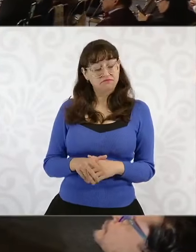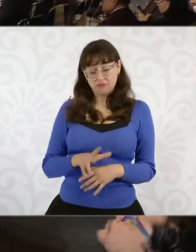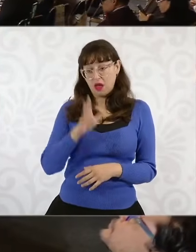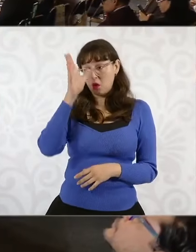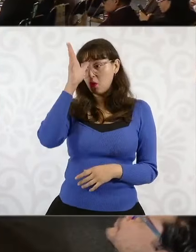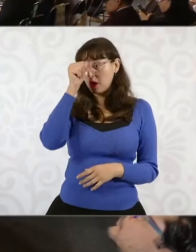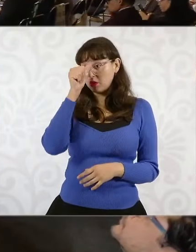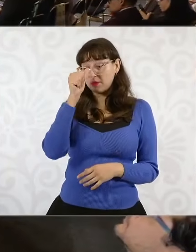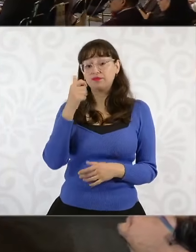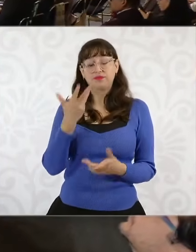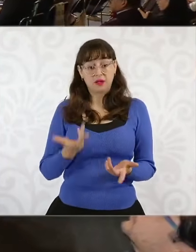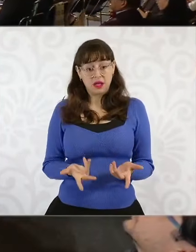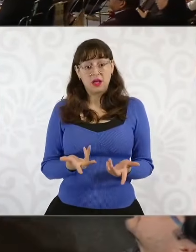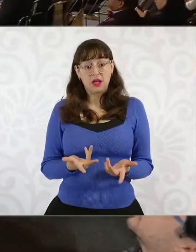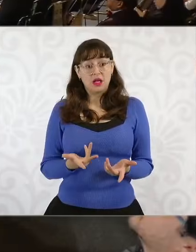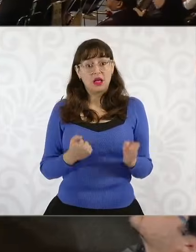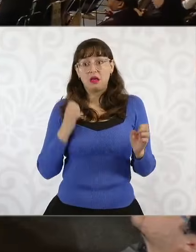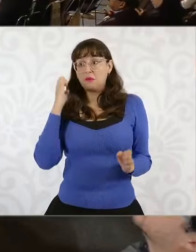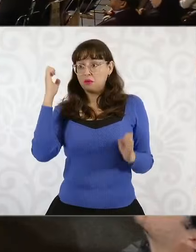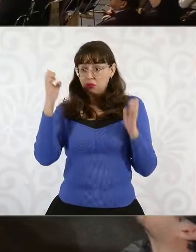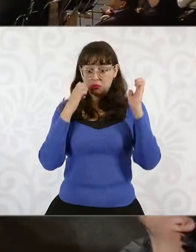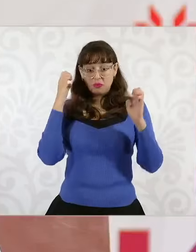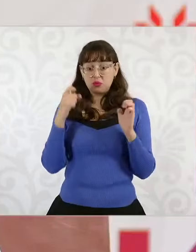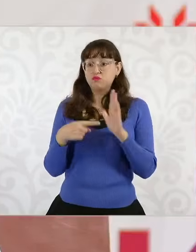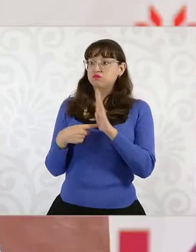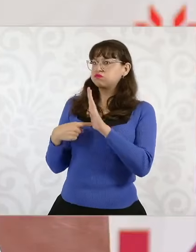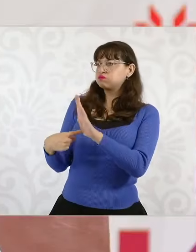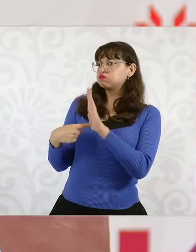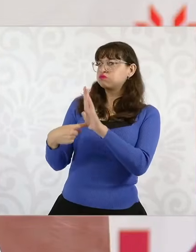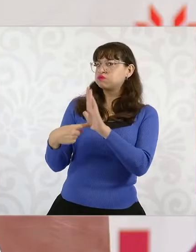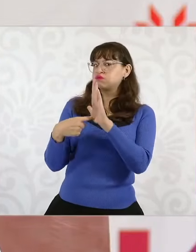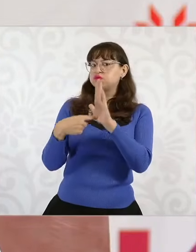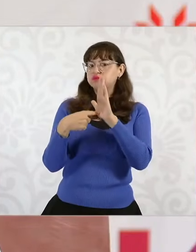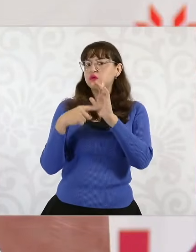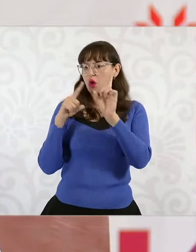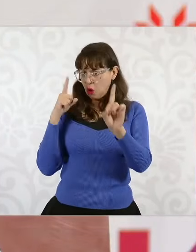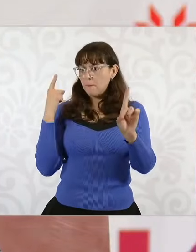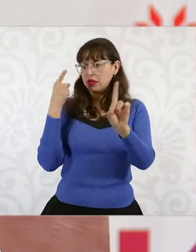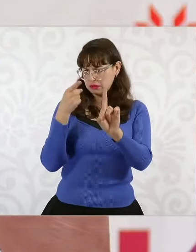de los propósitos adicionales que tienen estas exposiciones internacionales, pues justamente